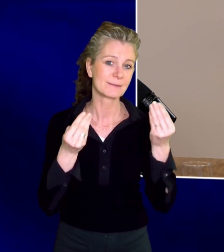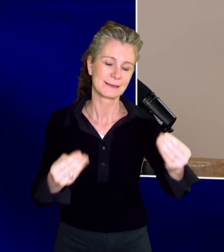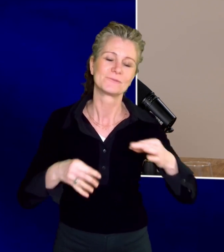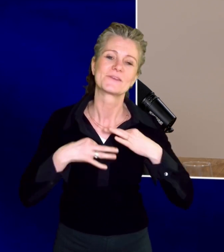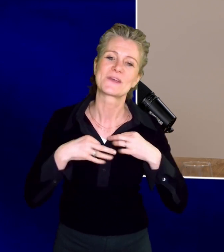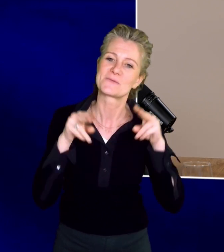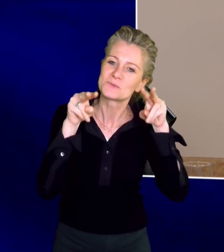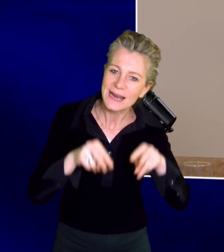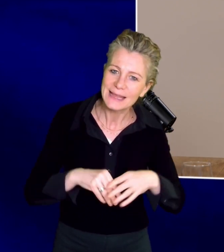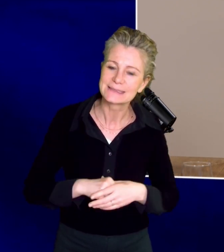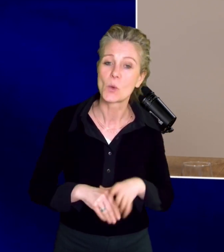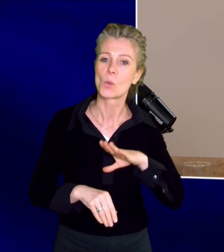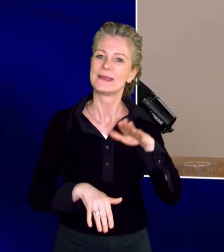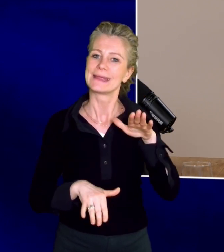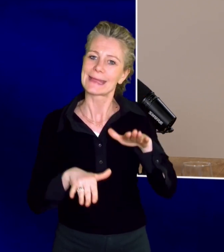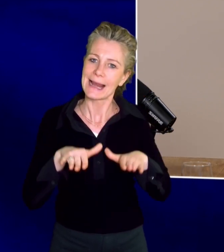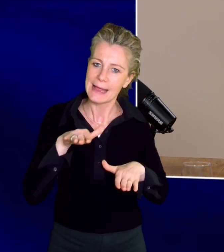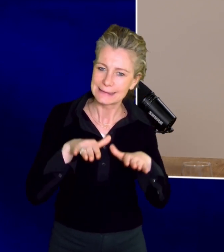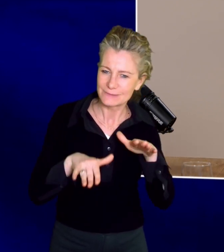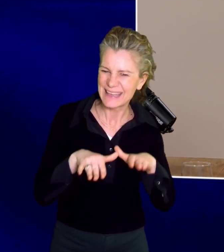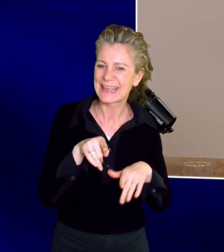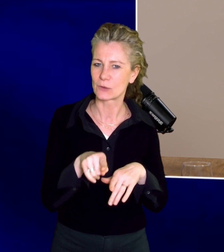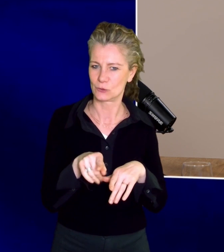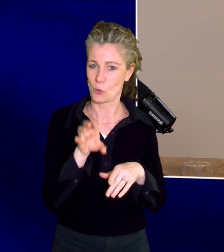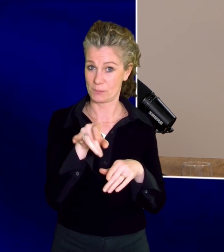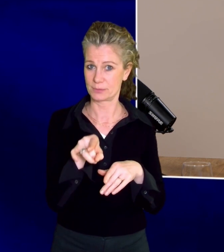'Relativeren.' Wat valt jullie... Welke willen jullie er uitpikken?